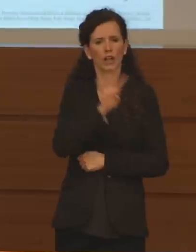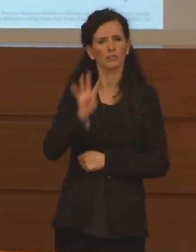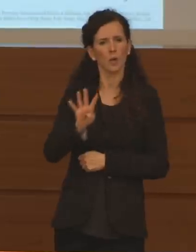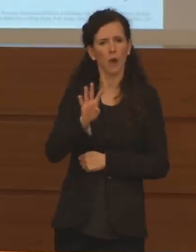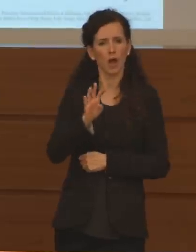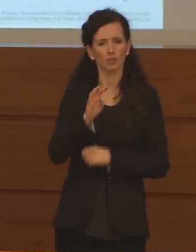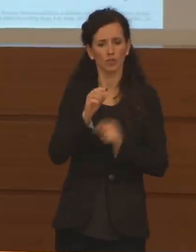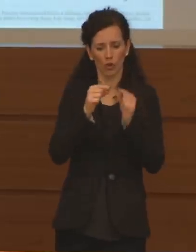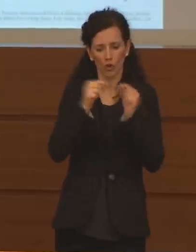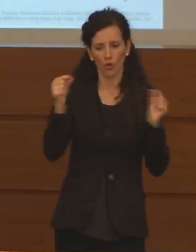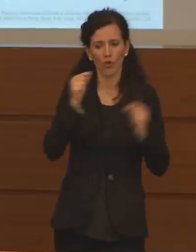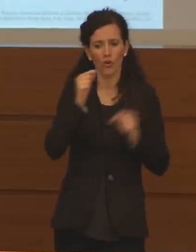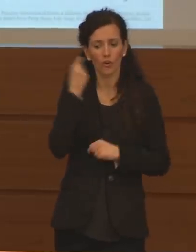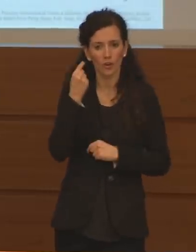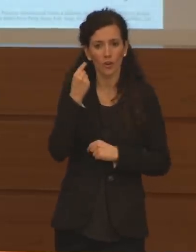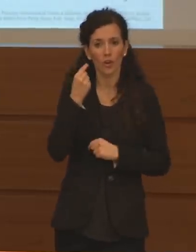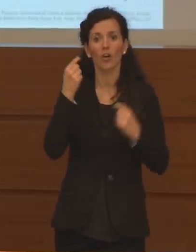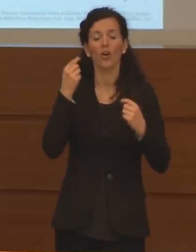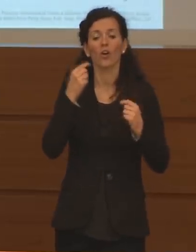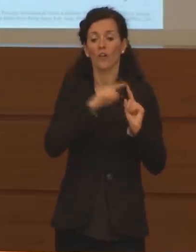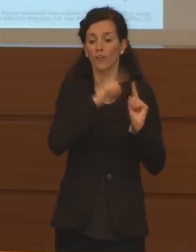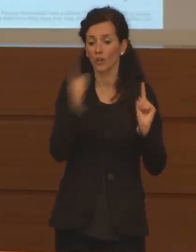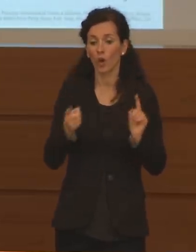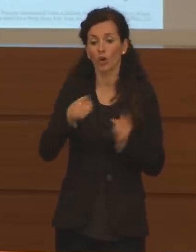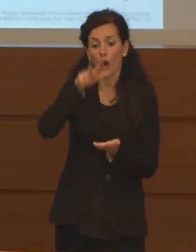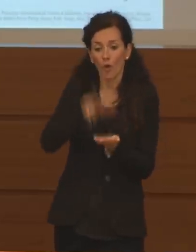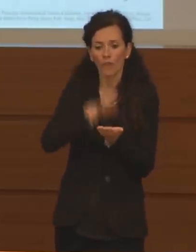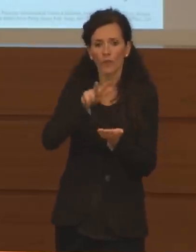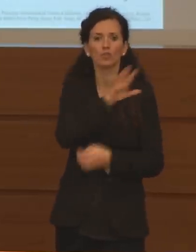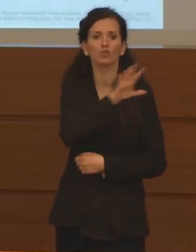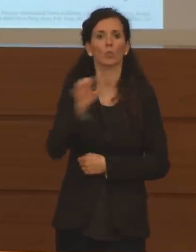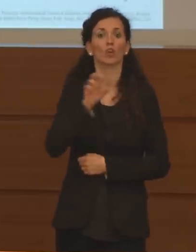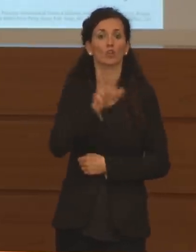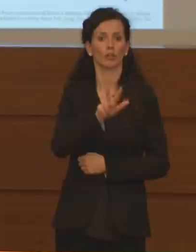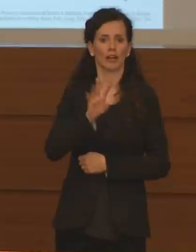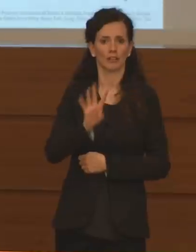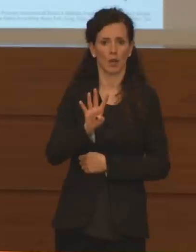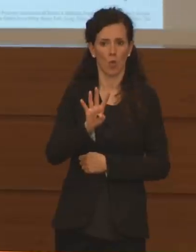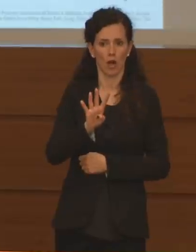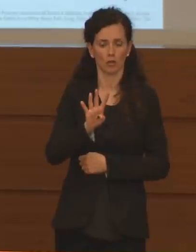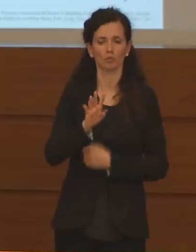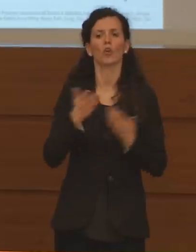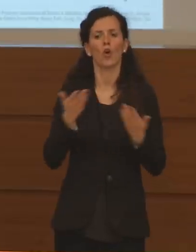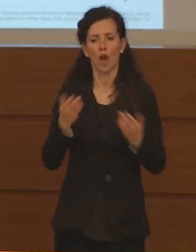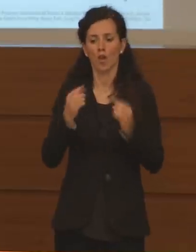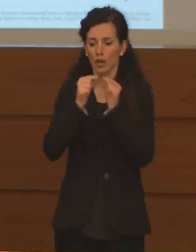confermati 534 quindi la maggior parte dei campioni che ci arrivano